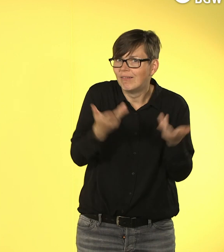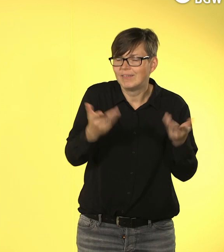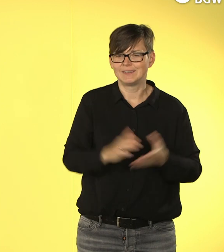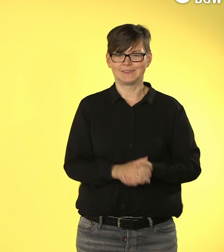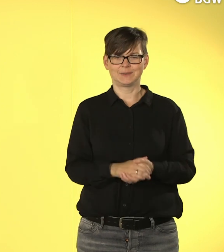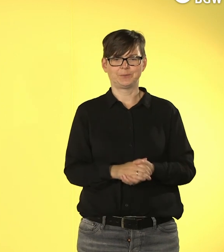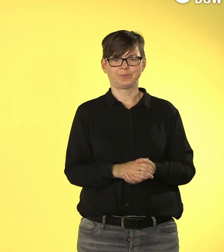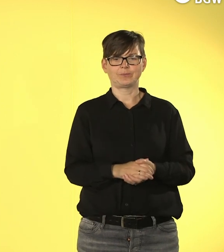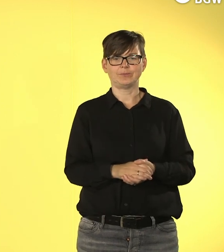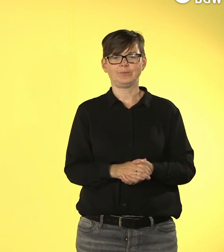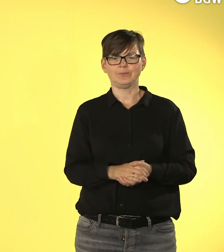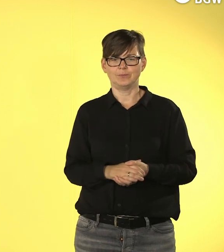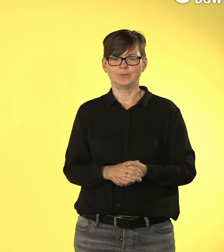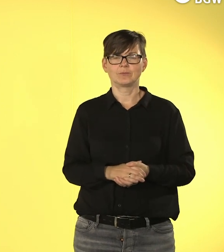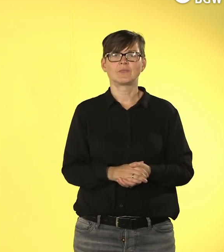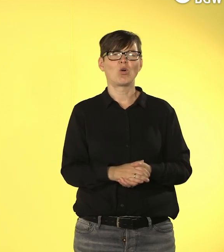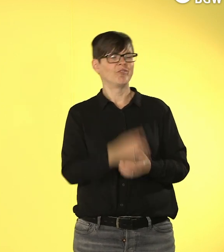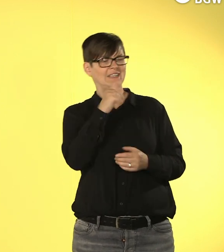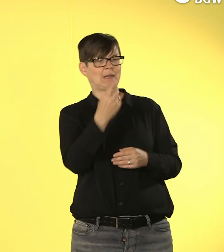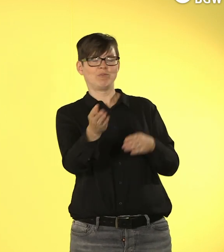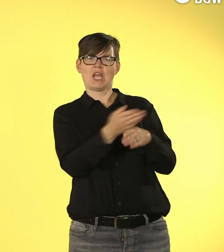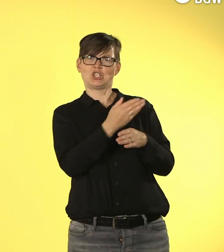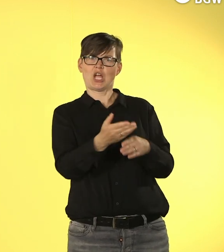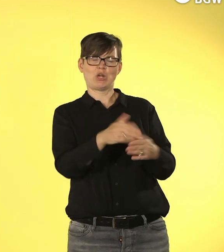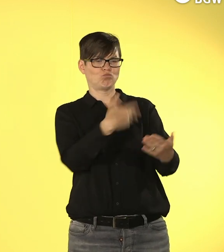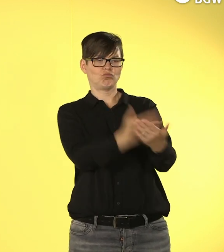Diese Entscheidungen, die Jüngere treffen, sind weniger fundiert.